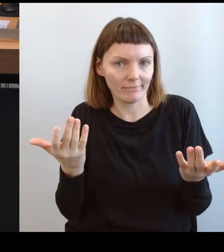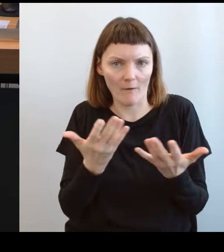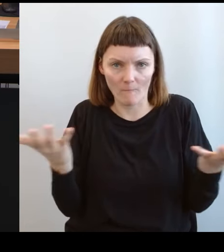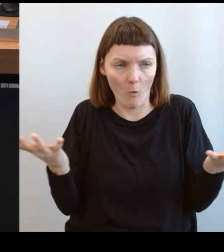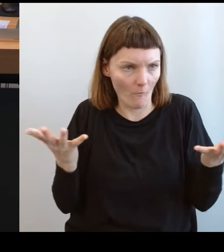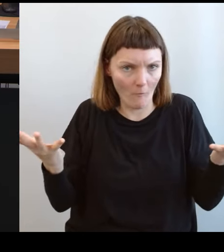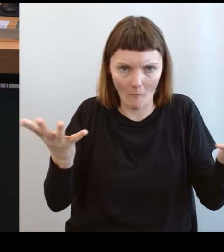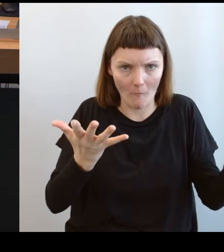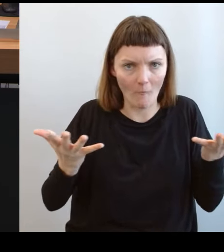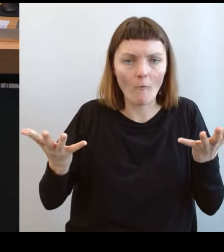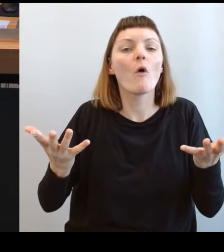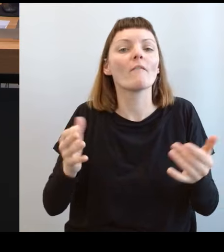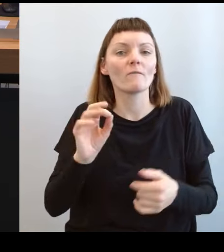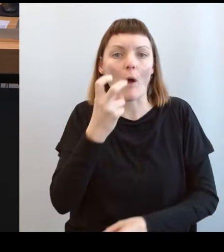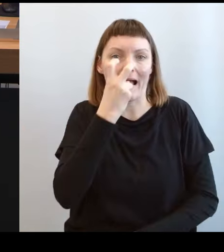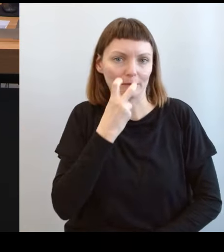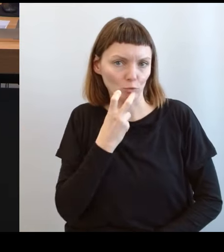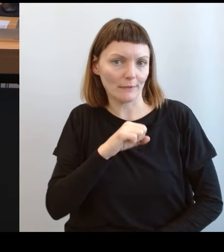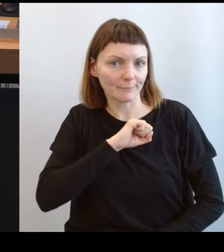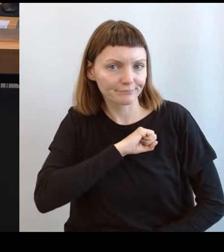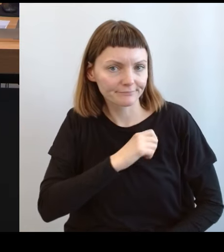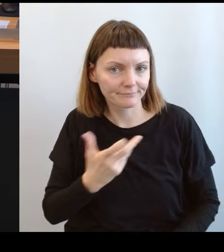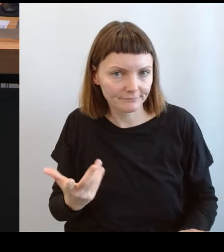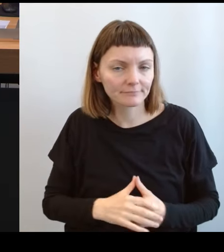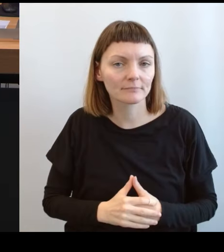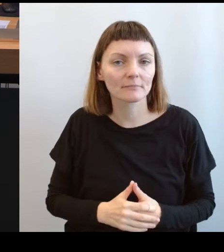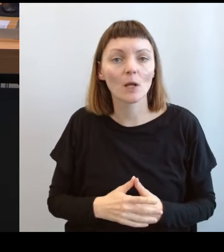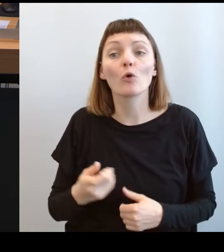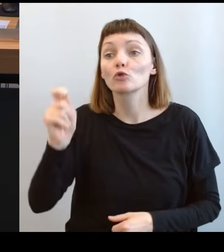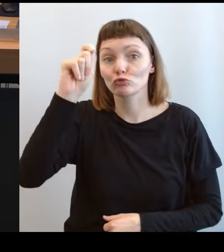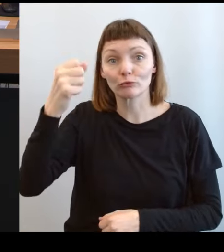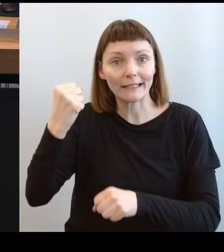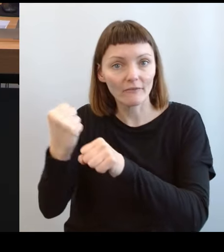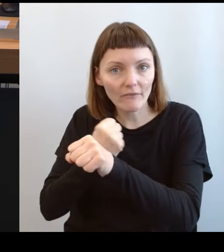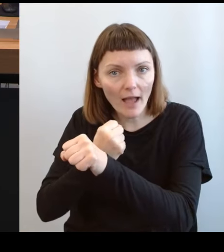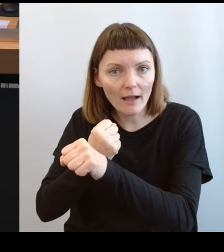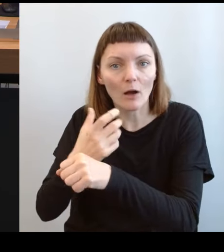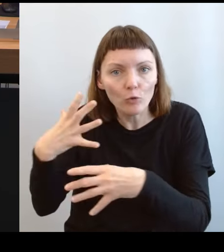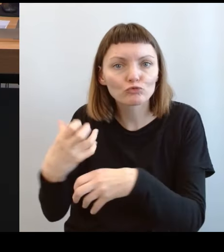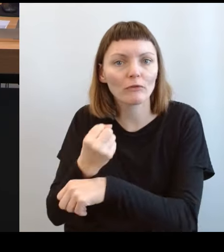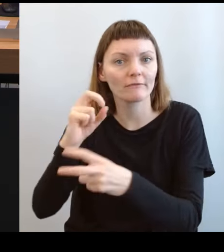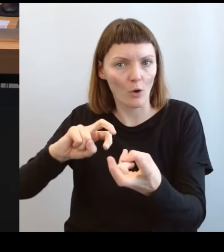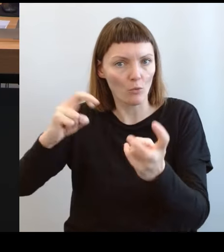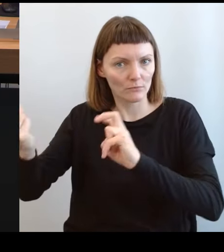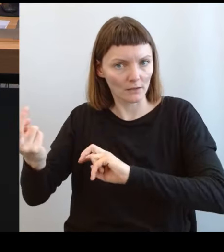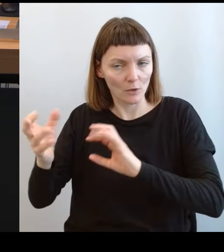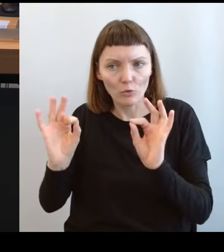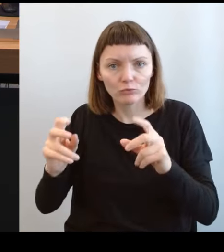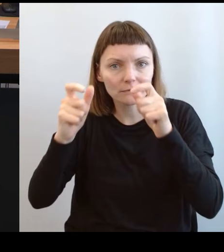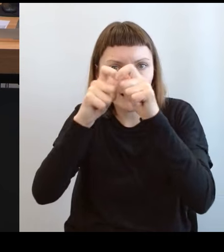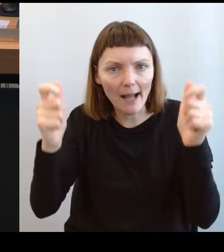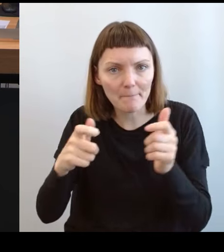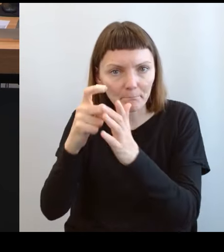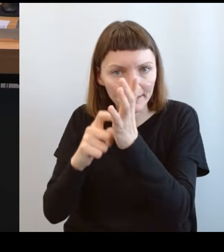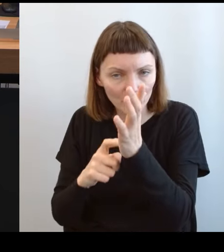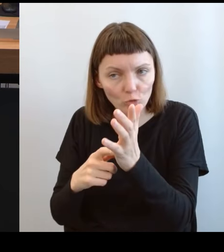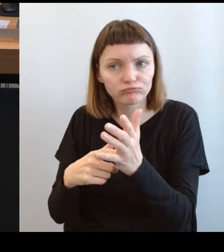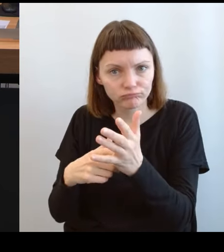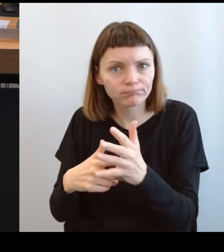Vergangenheit, denen es ja immer wieder gelungen ist, dort Rahmenbedingungen zu schaffen. Auch wenn wir wissen, dass mittlerweile das Angebot nicht ansatzweise reicht, um